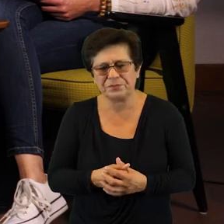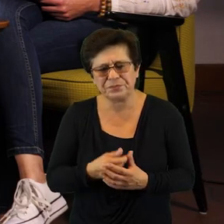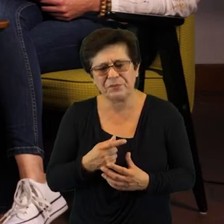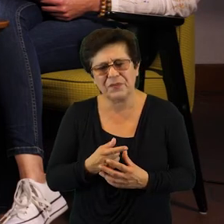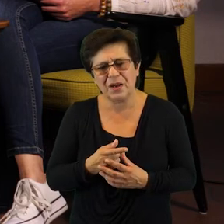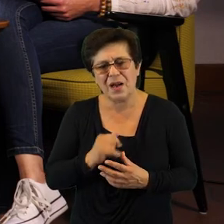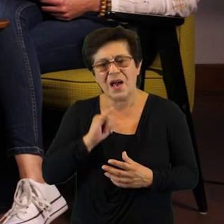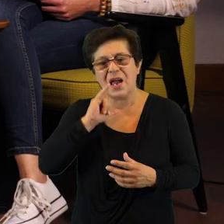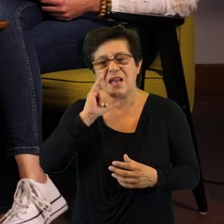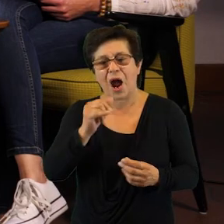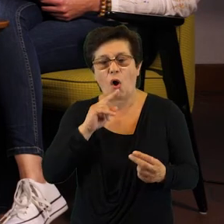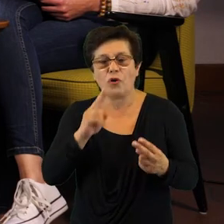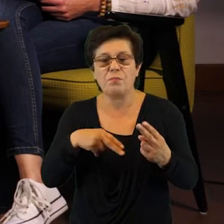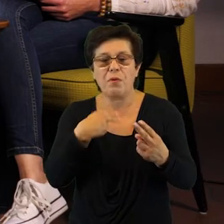"Jak odpowiadać dzieciom na drażliwe pytania?".